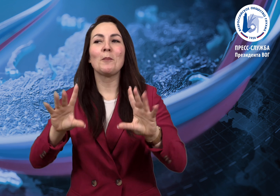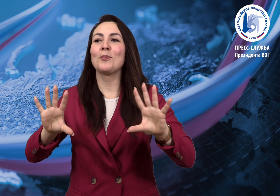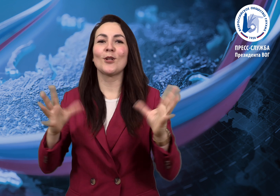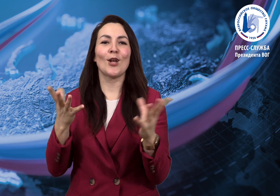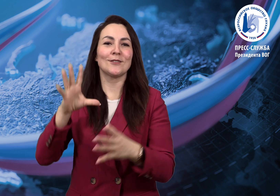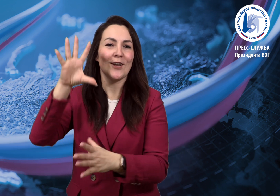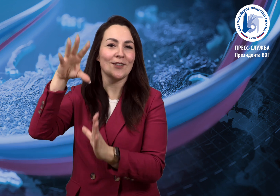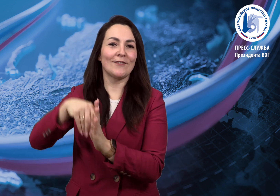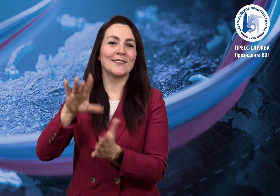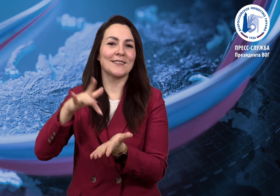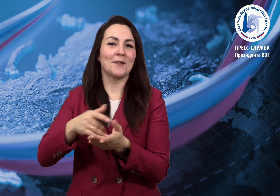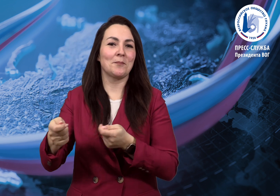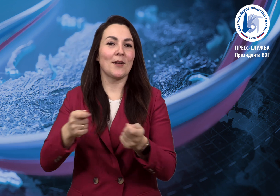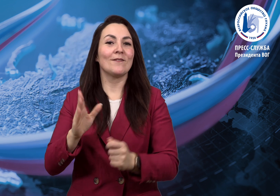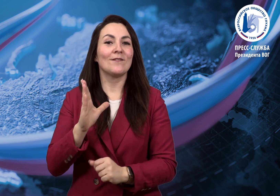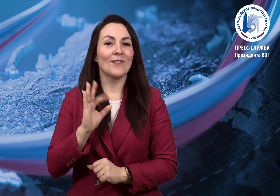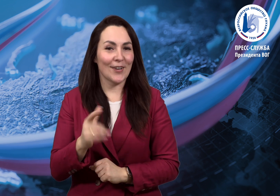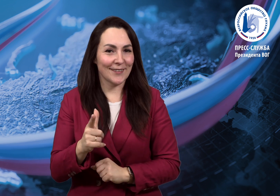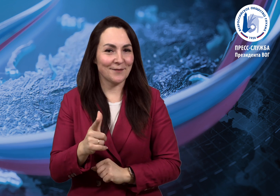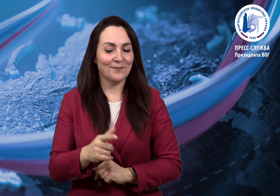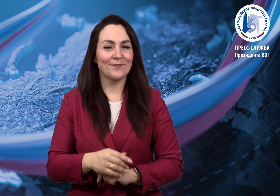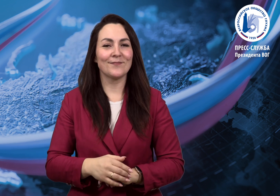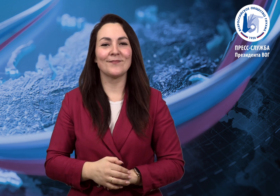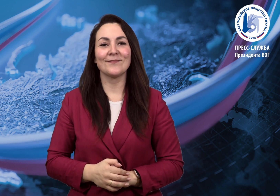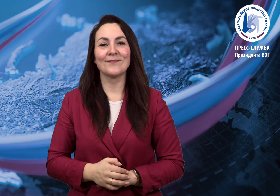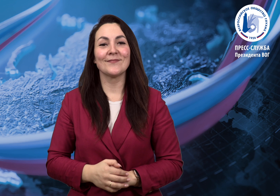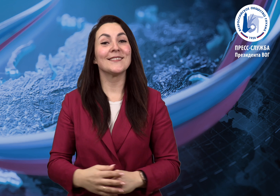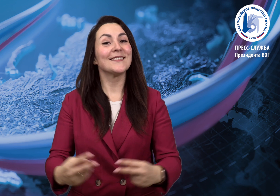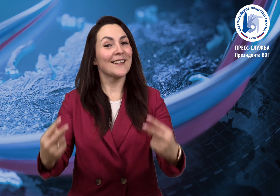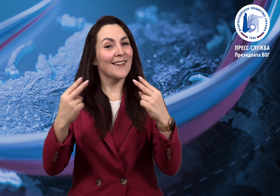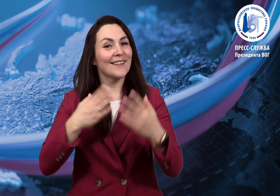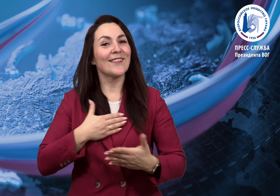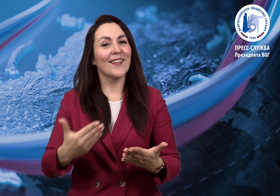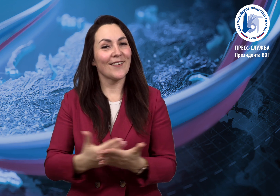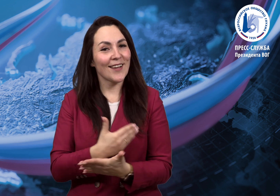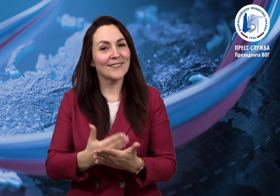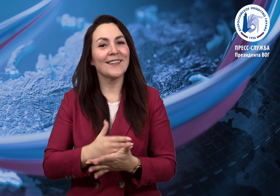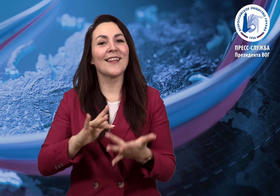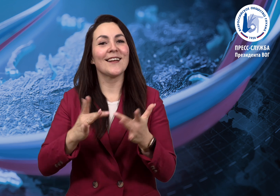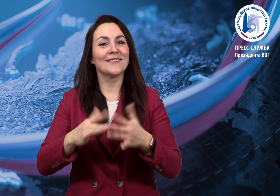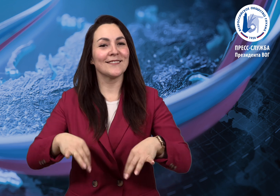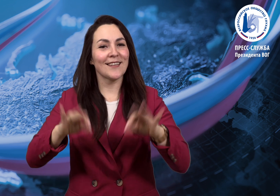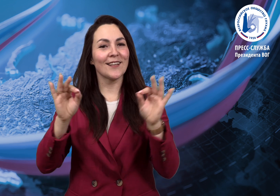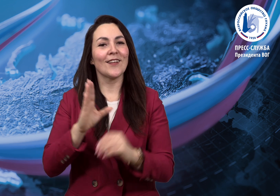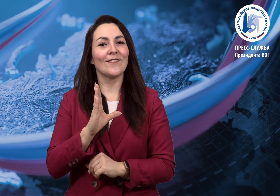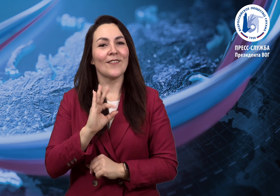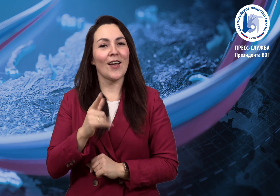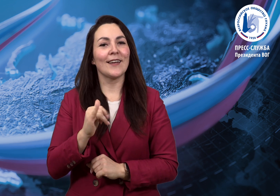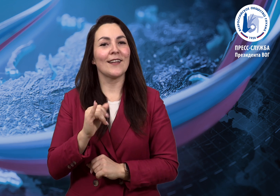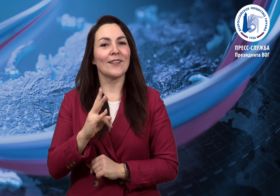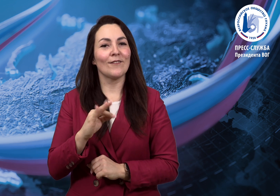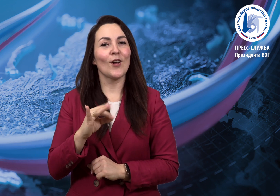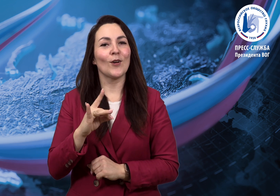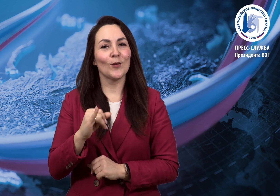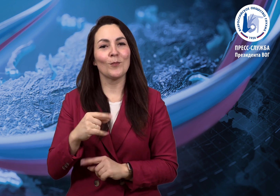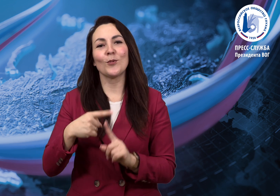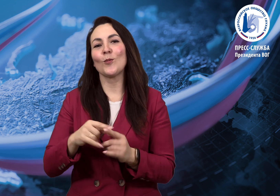что происходит в Центральном Правлении ВОГ. Следите за нашими новостями на сайте VOGINFO.RU,